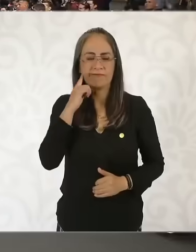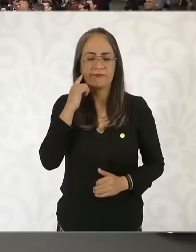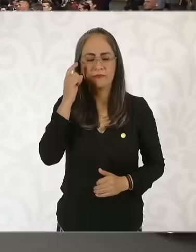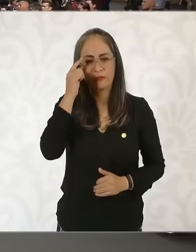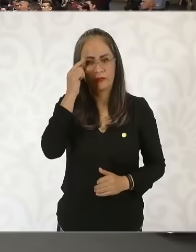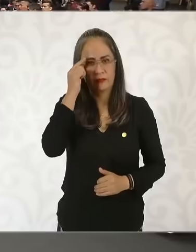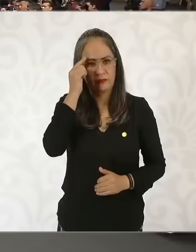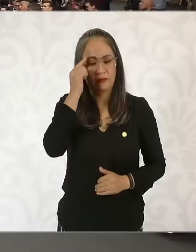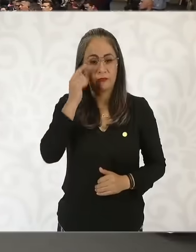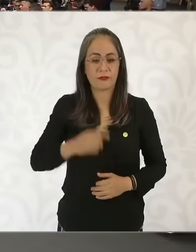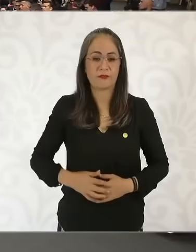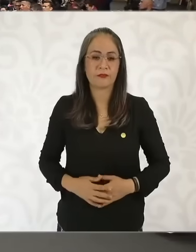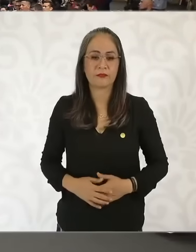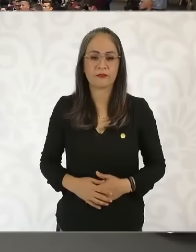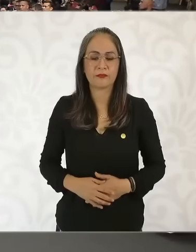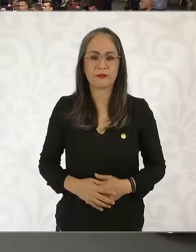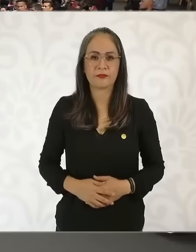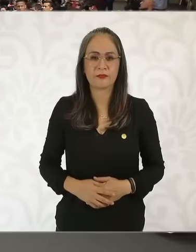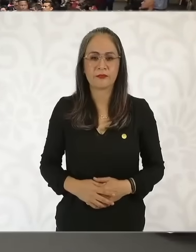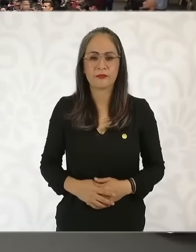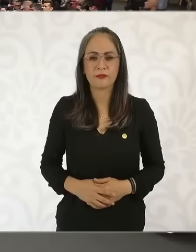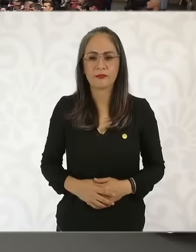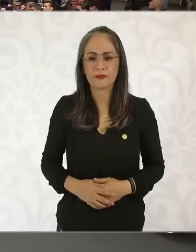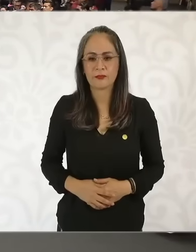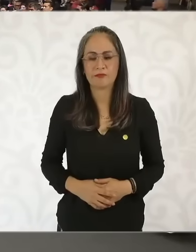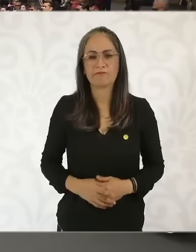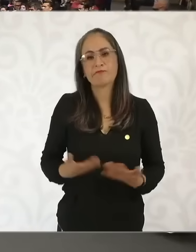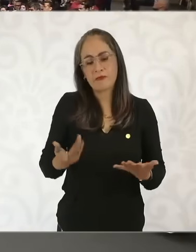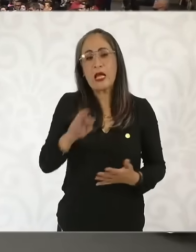un reconocimiento en estas llamadas a que pues un reconocimiento de que